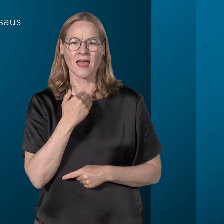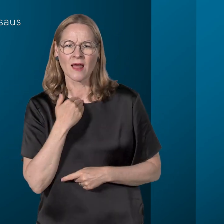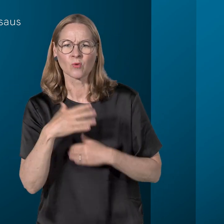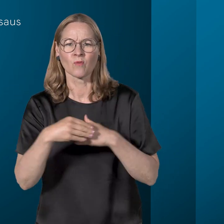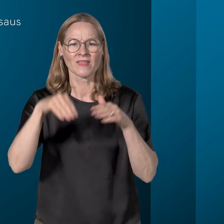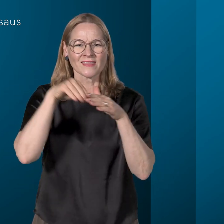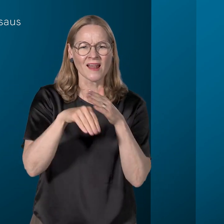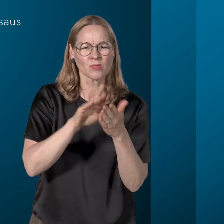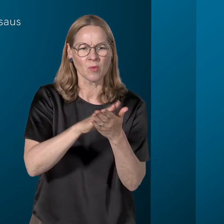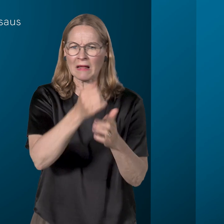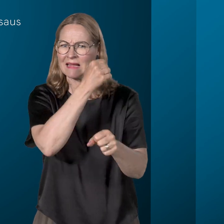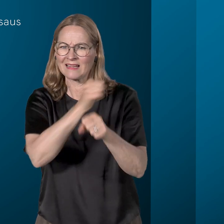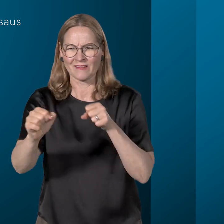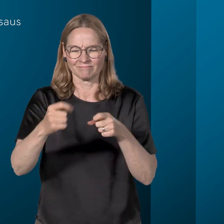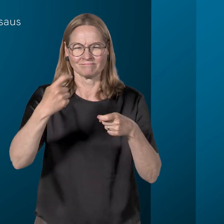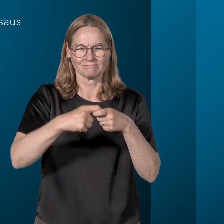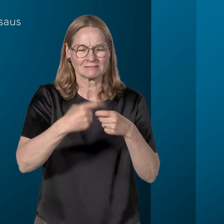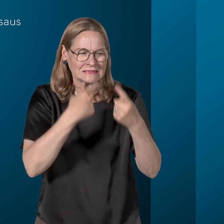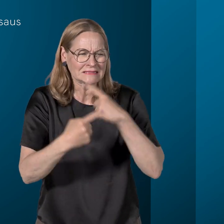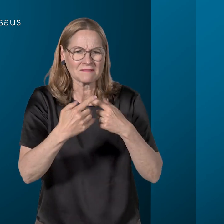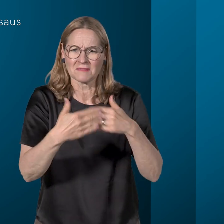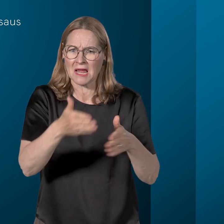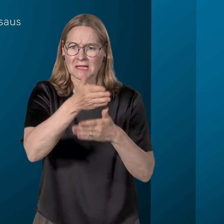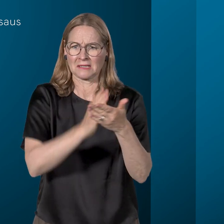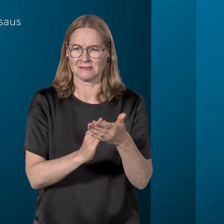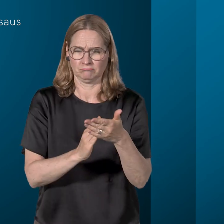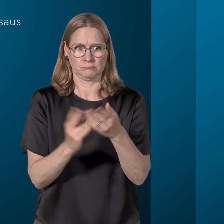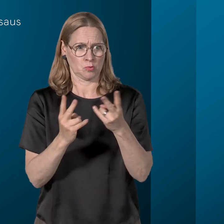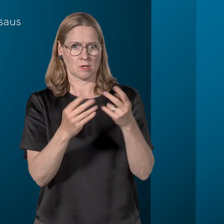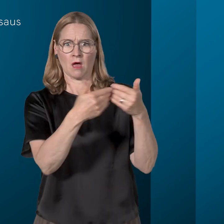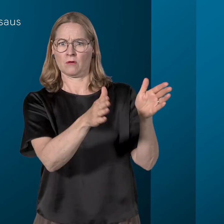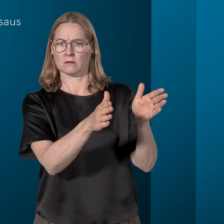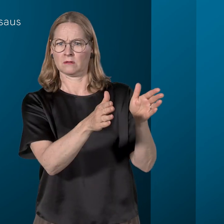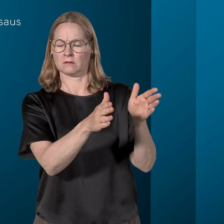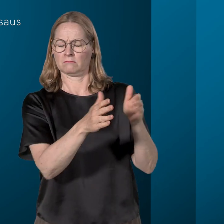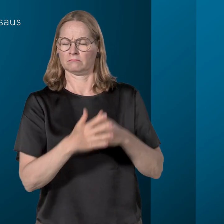ääni- ja kuvatallenteiden tulkkauskiellosta on yhä kesken.